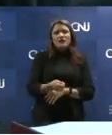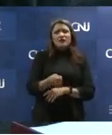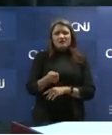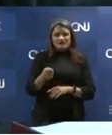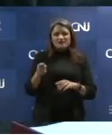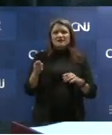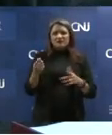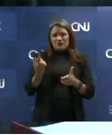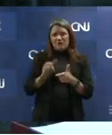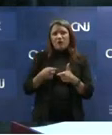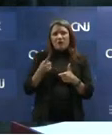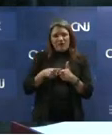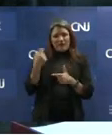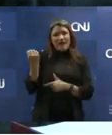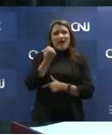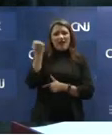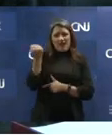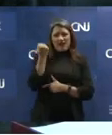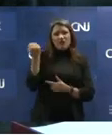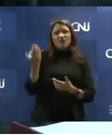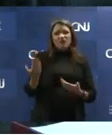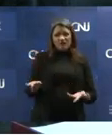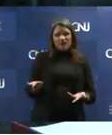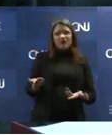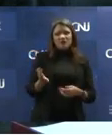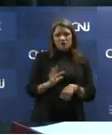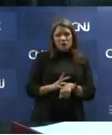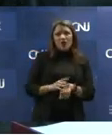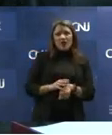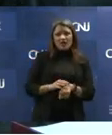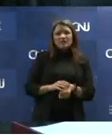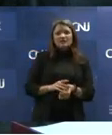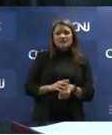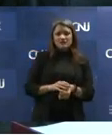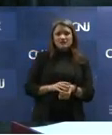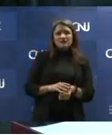não estava lidando com a saúde debilitada, o que certamente alterava o seu ânimo,